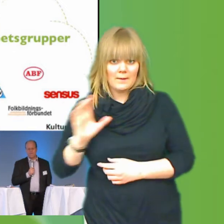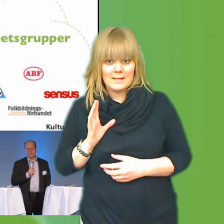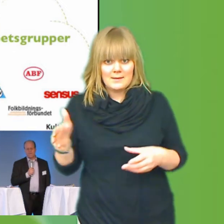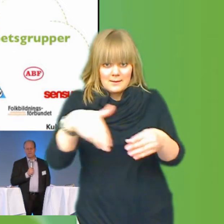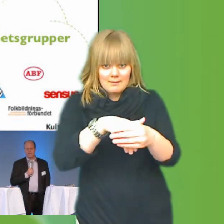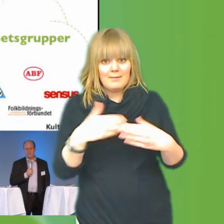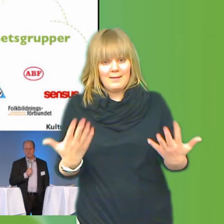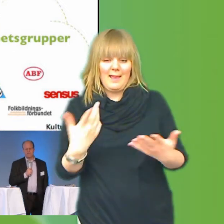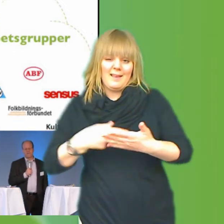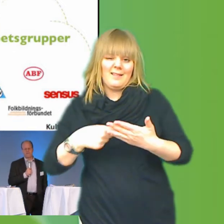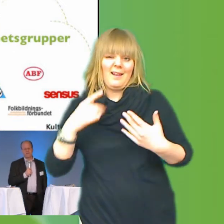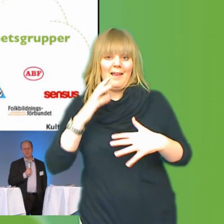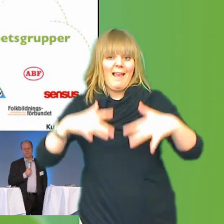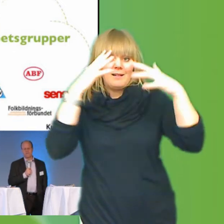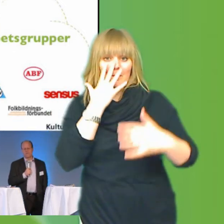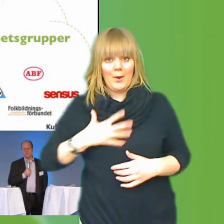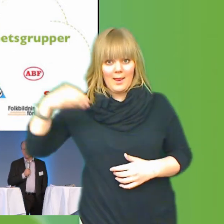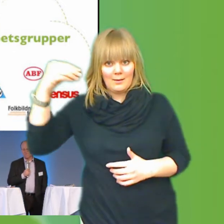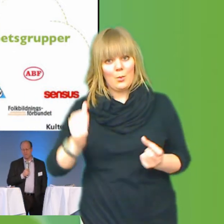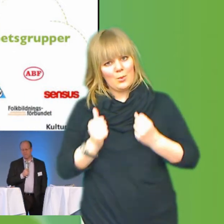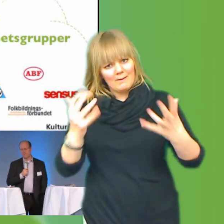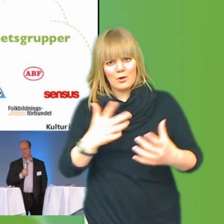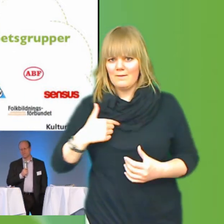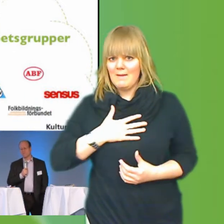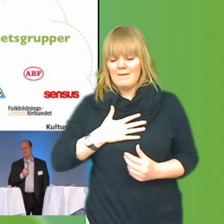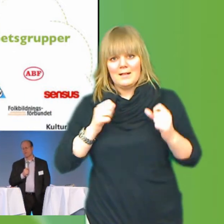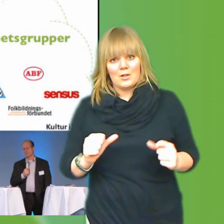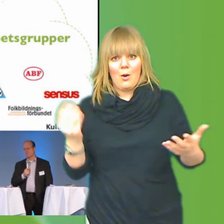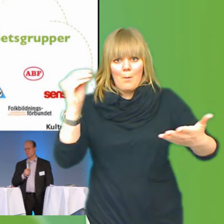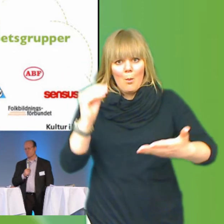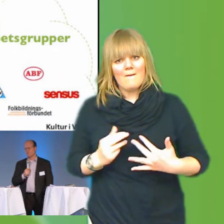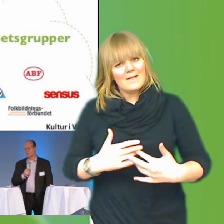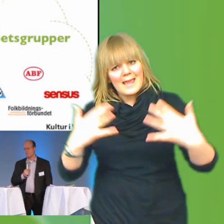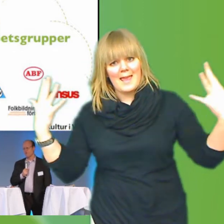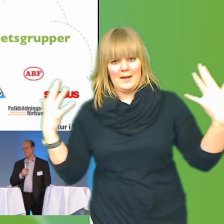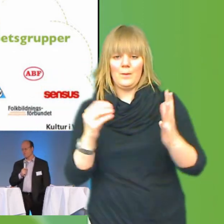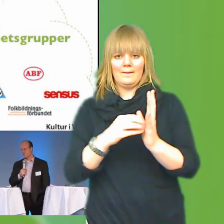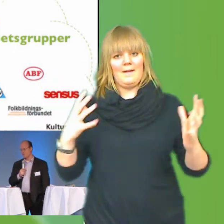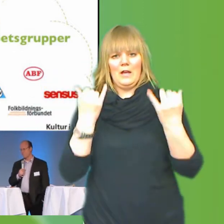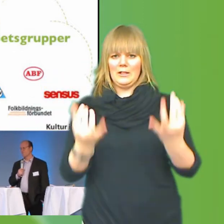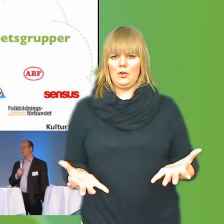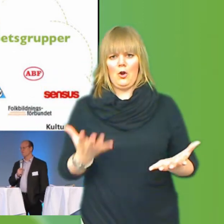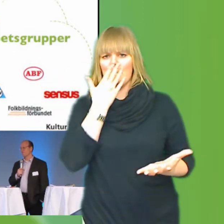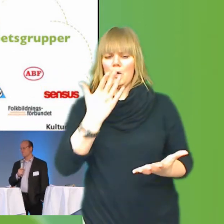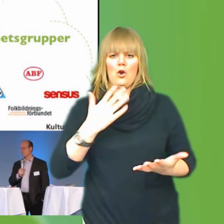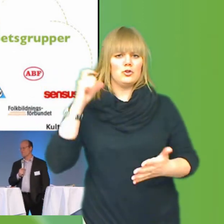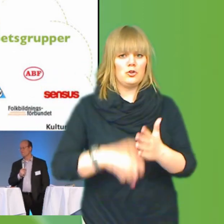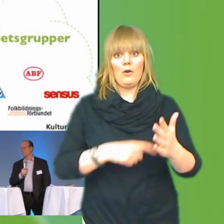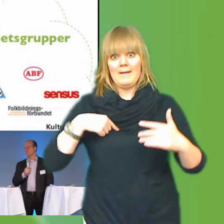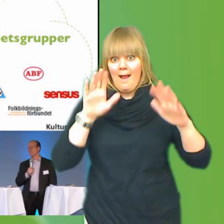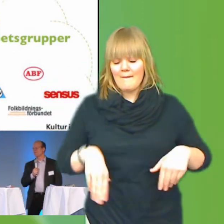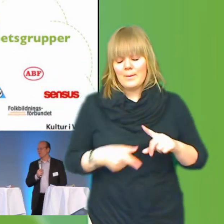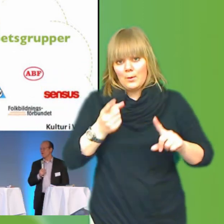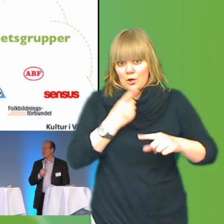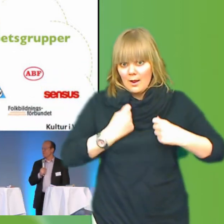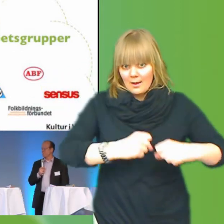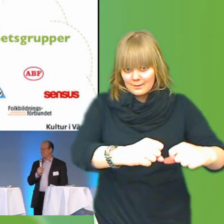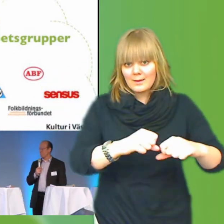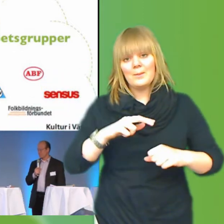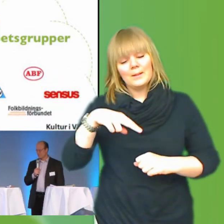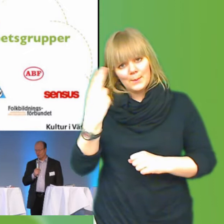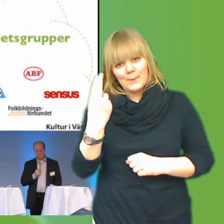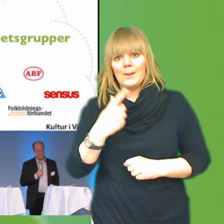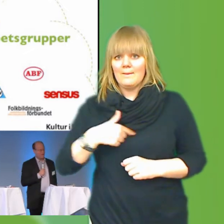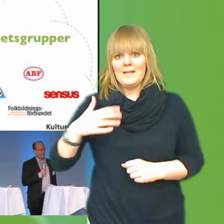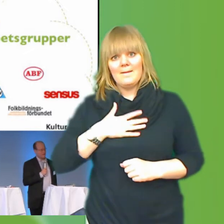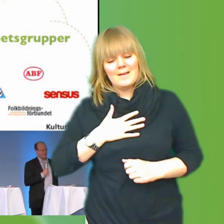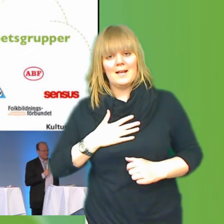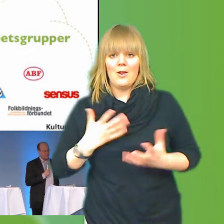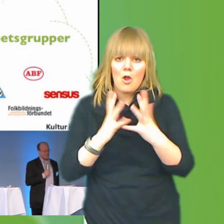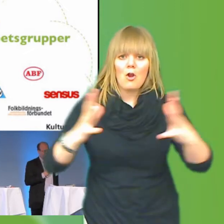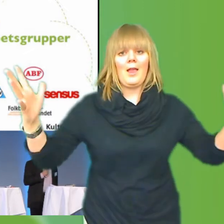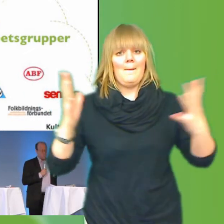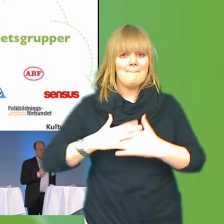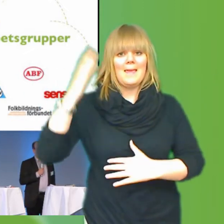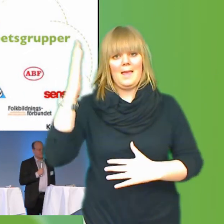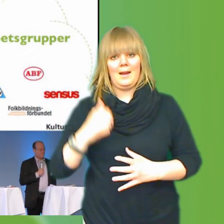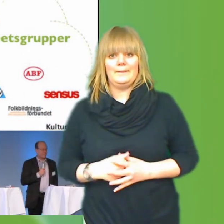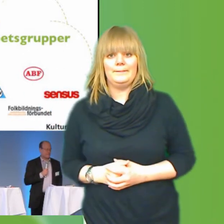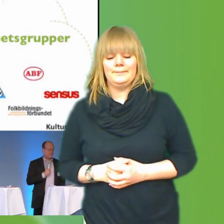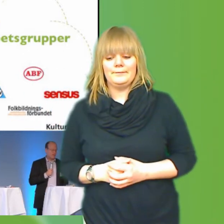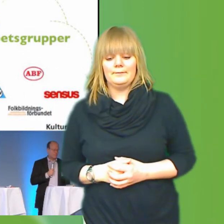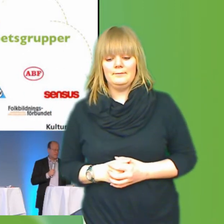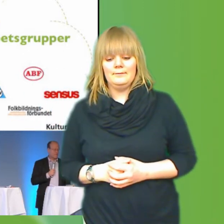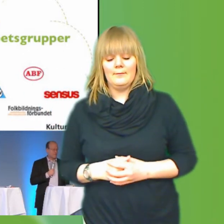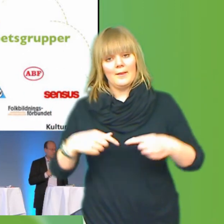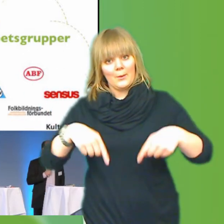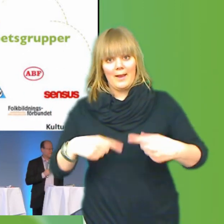Vi vill att det ska bli fler. För att hålla ihop arbetet har vi ett kansli